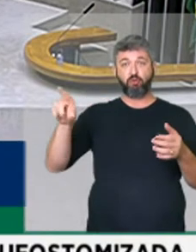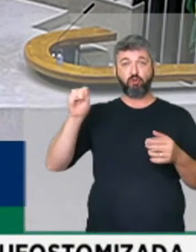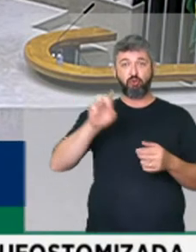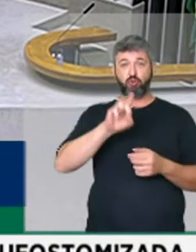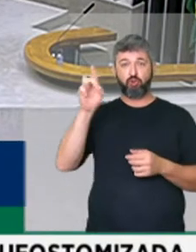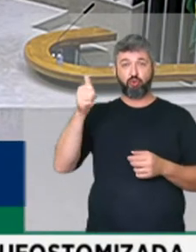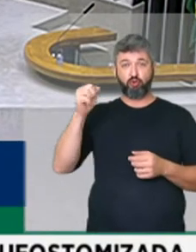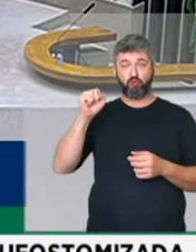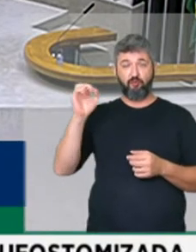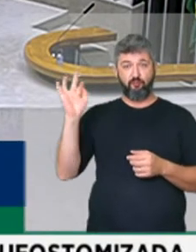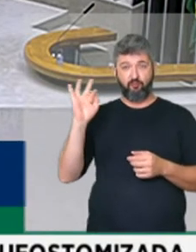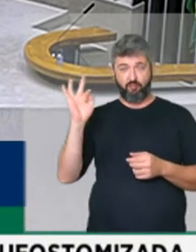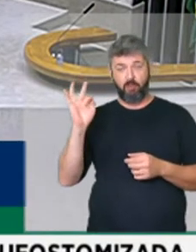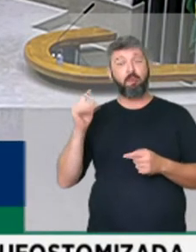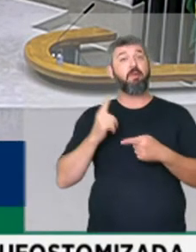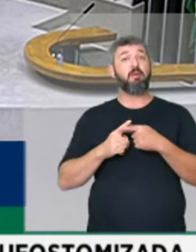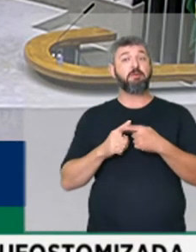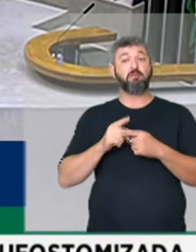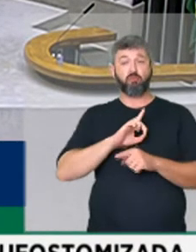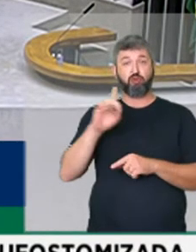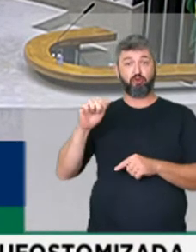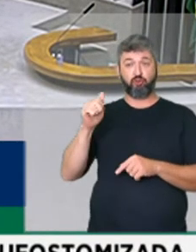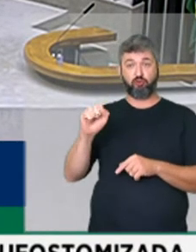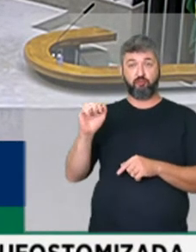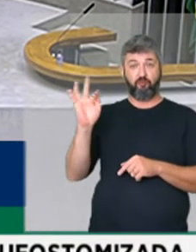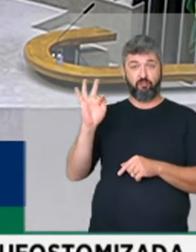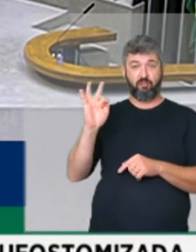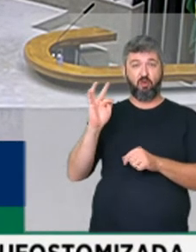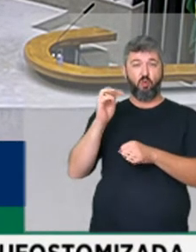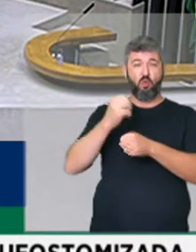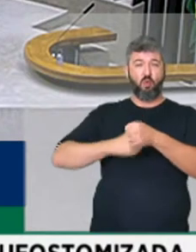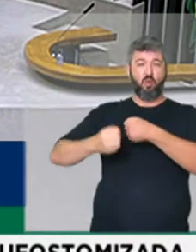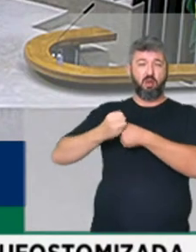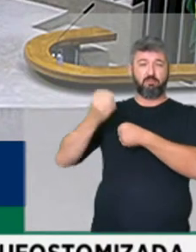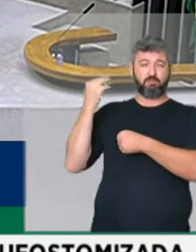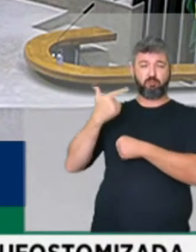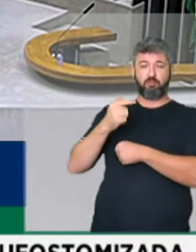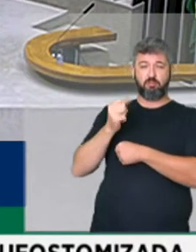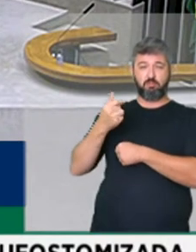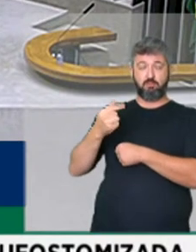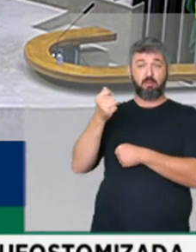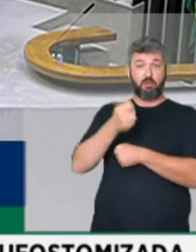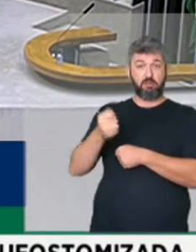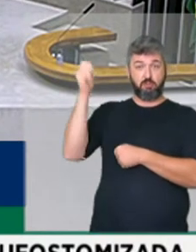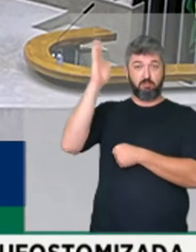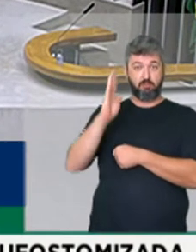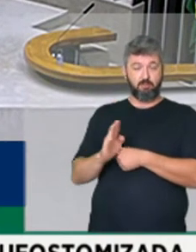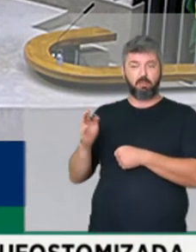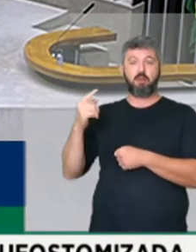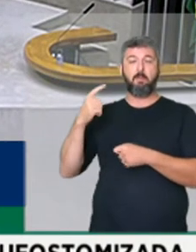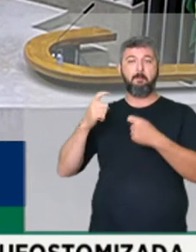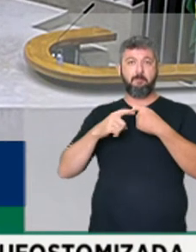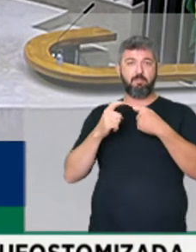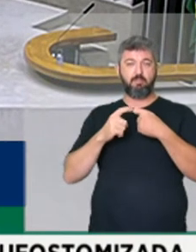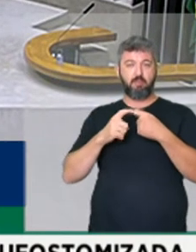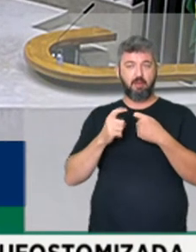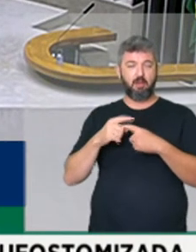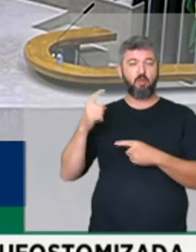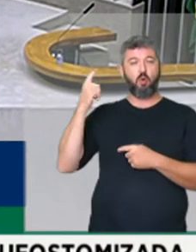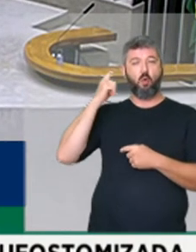CRIANÇAS TRACS TMIZADAS. ESSE CONSENSO TEM POR OBJETIVO GERAR RECOMENDAÇÕES NACIONAIS SOBRE OS CUIDADOS E